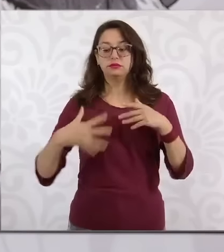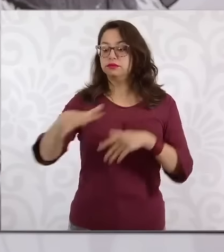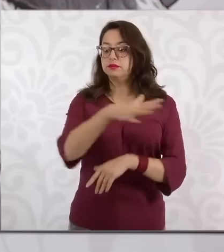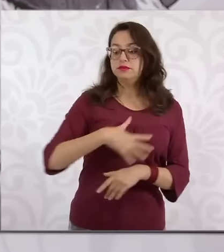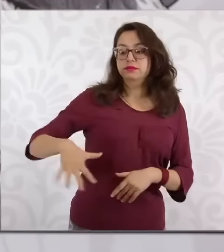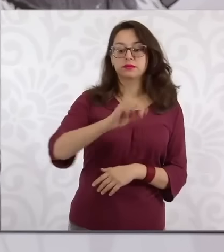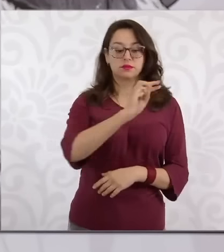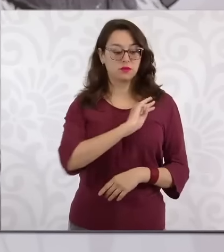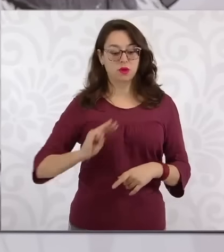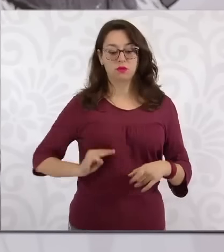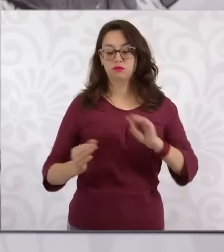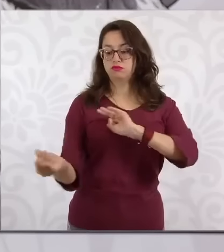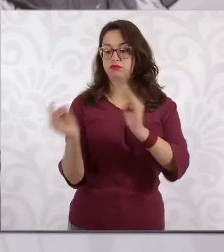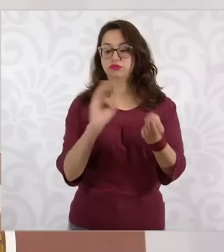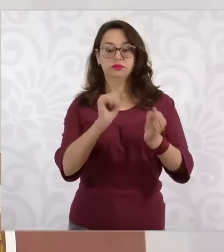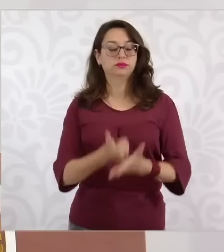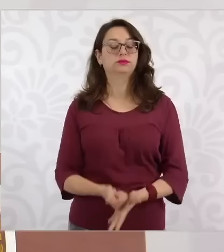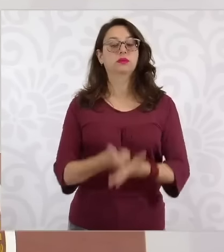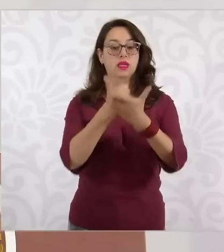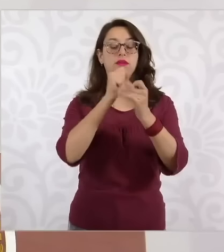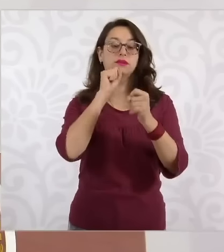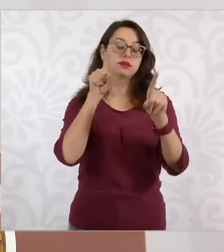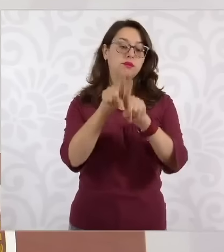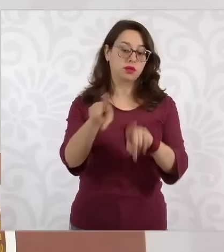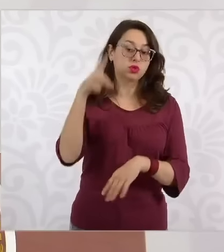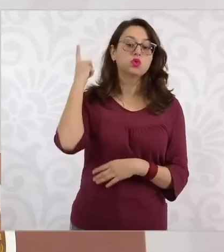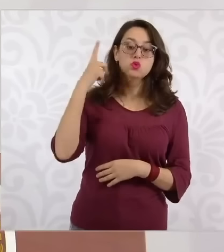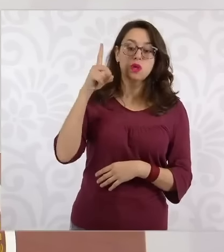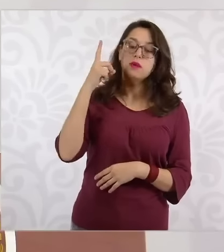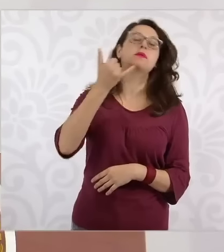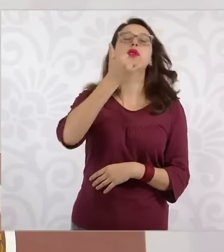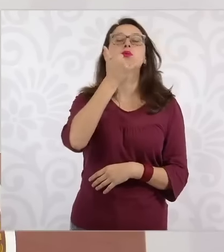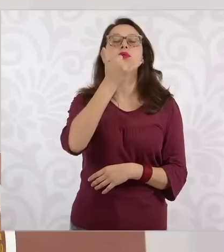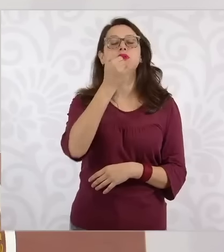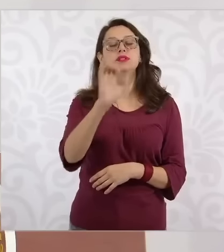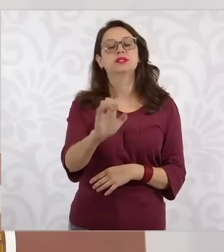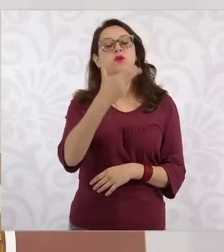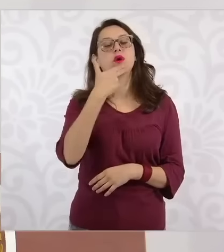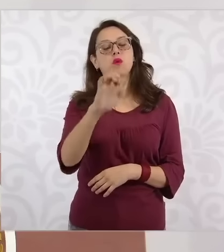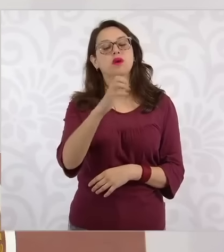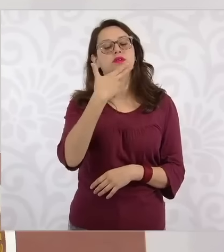municipios aledaños y también a Durango en digo a Chihuahua, perdón, dije Durango, Chihuahua es